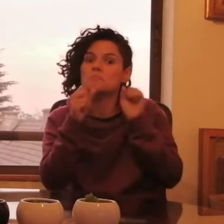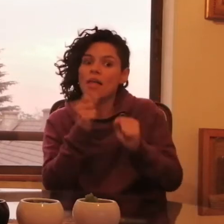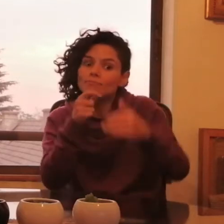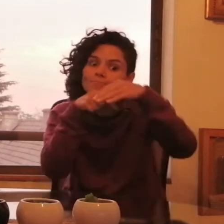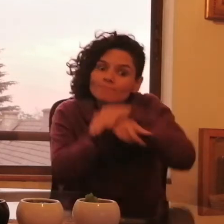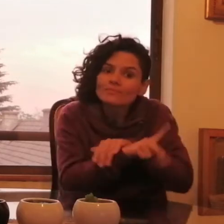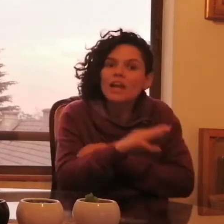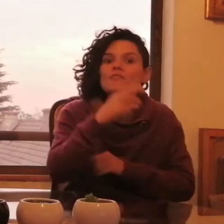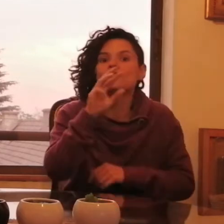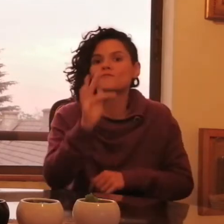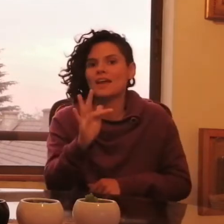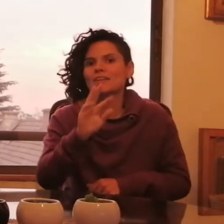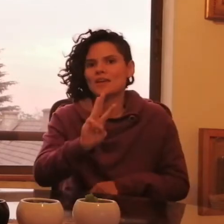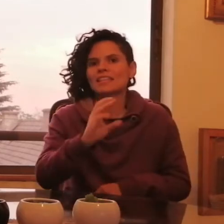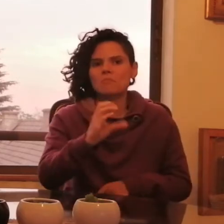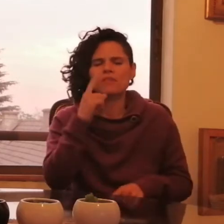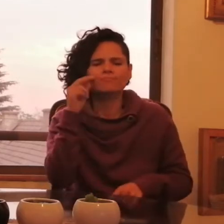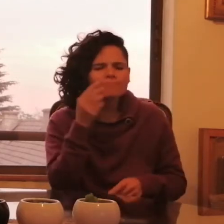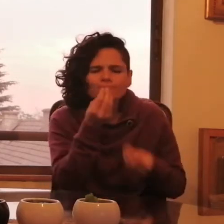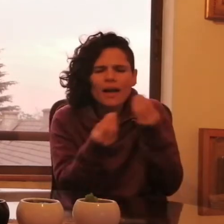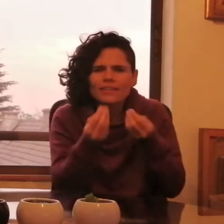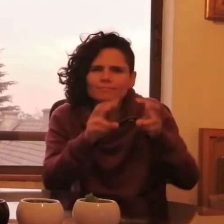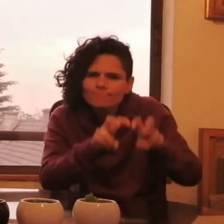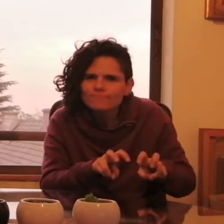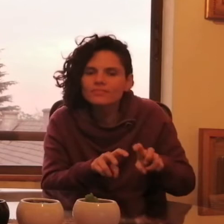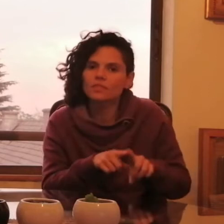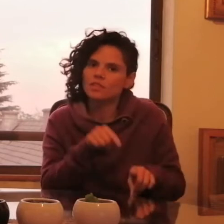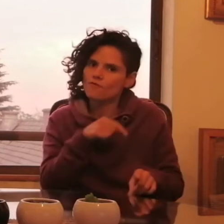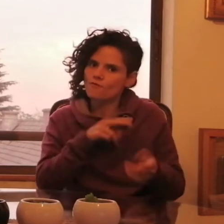a enterar de lo que está pasando y promete mucho el disco nuevo así que